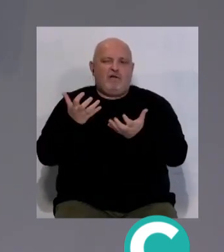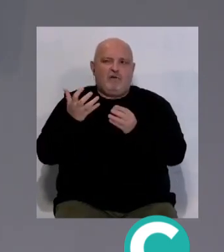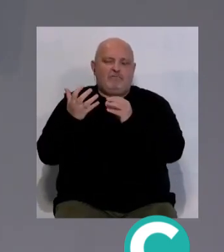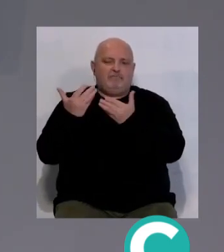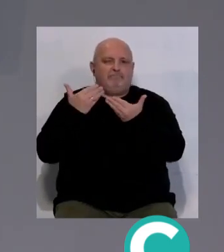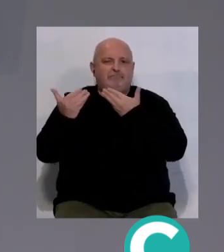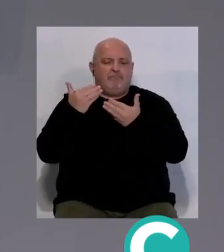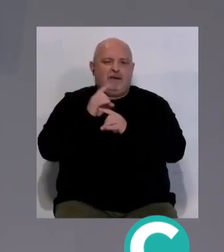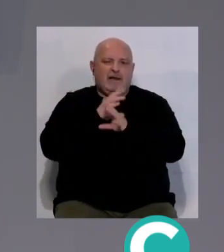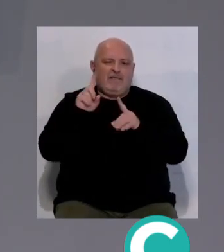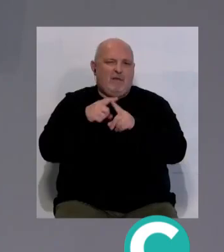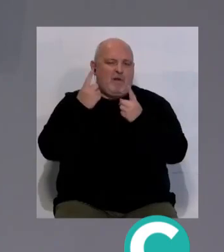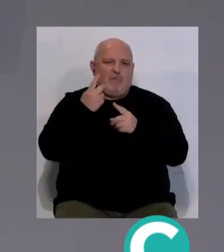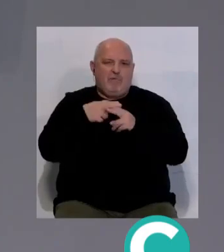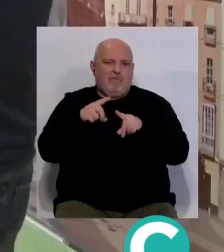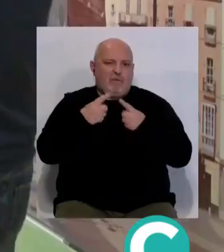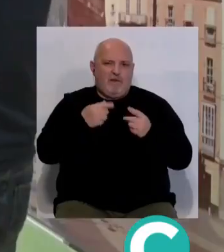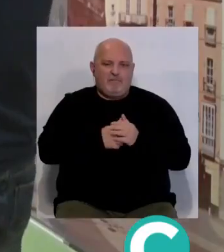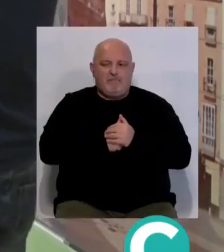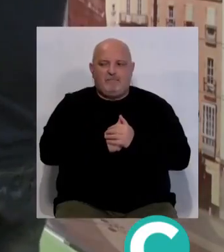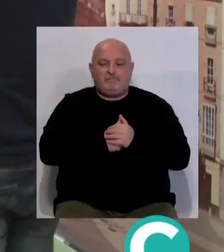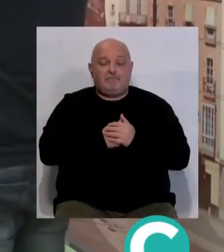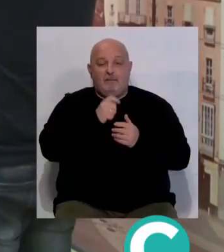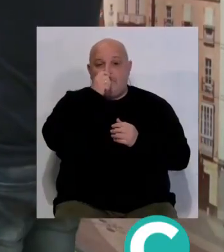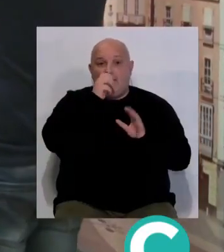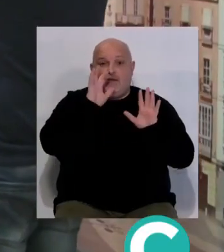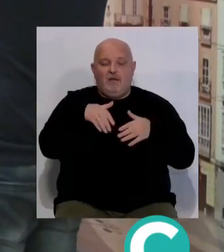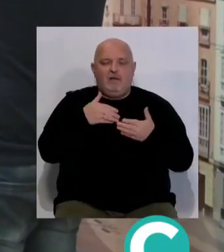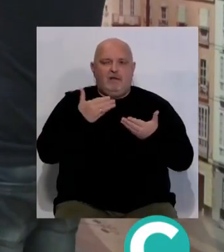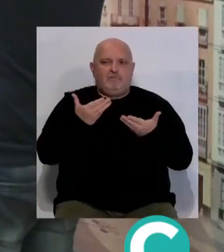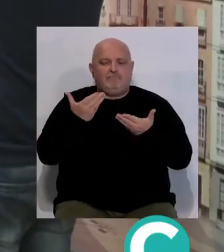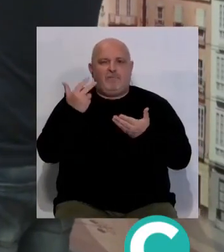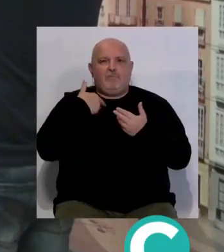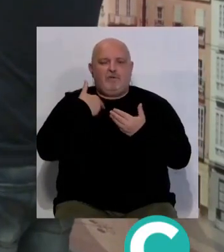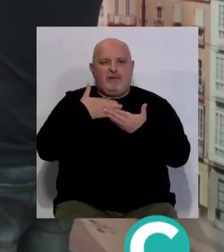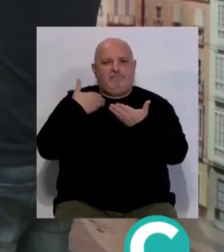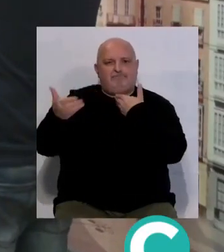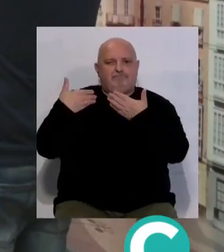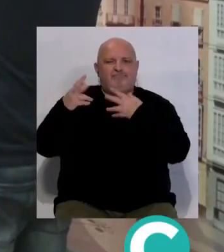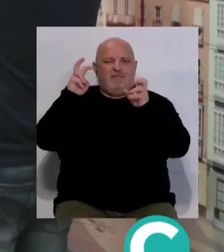sin colores políticos el psoe de Cádiz tiende la mano a la diputación en el asunto del agua el